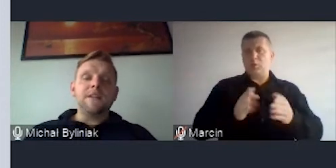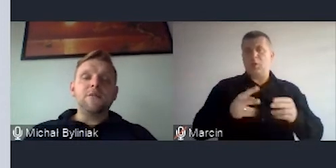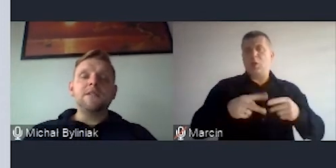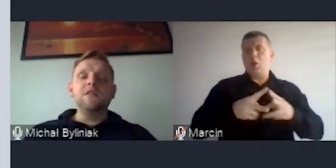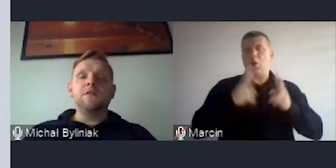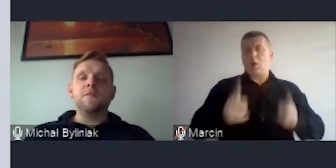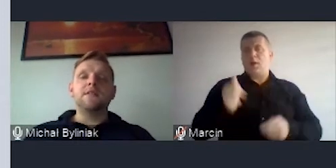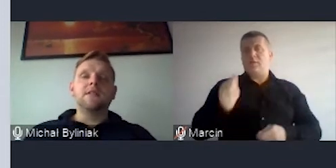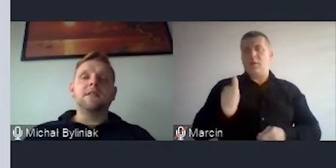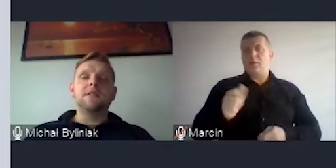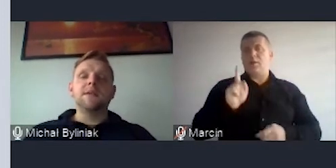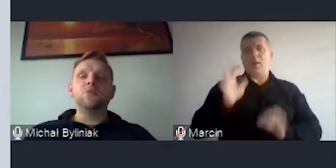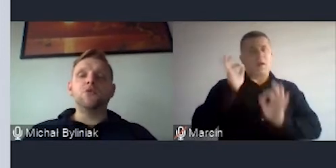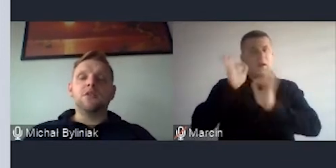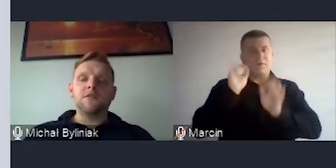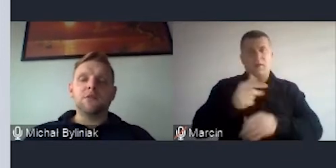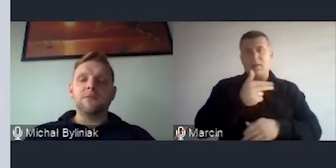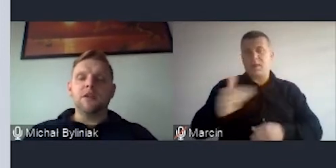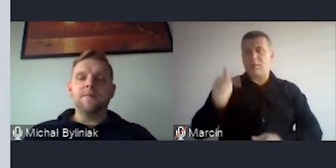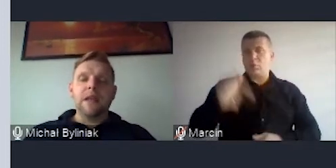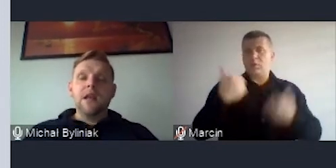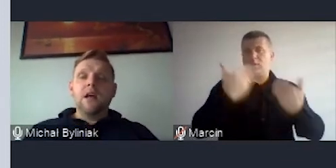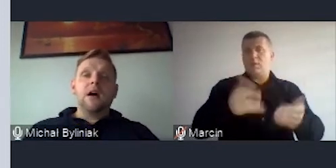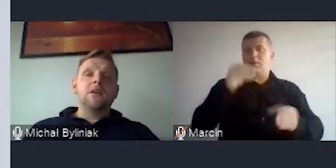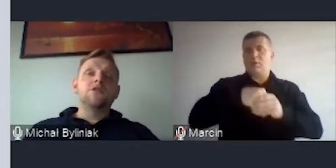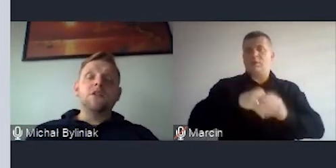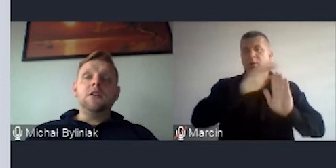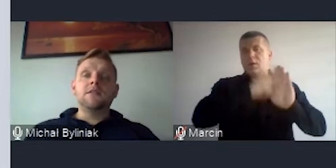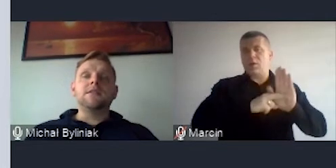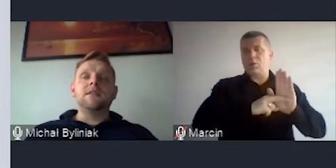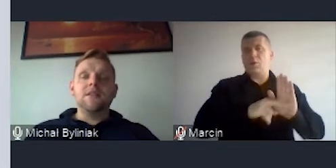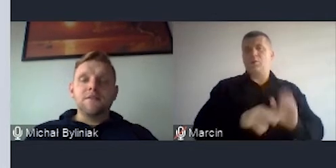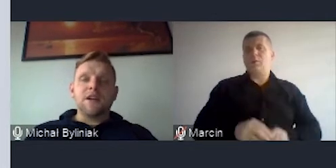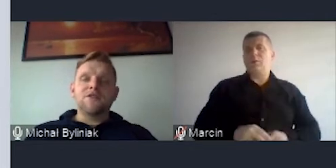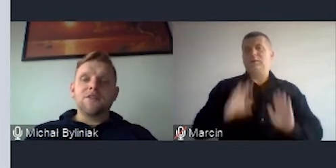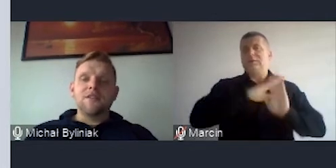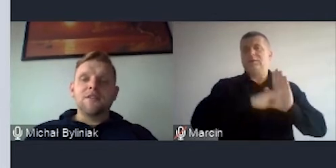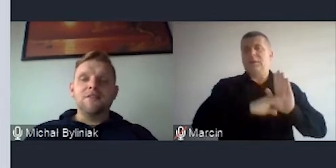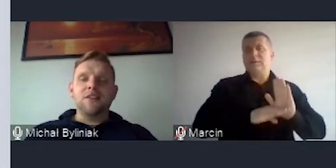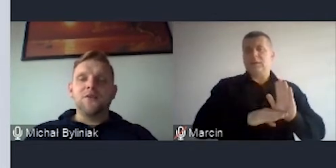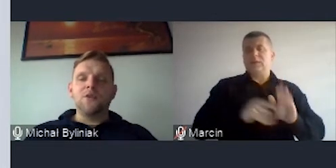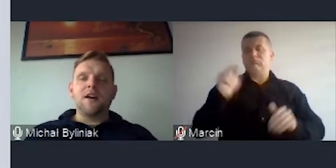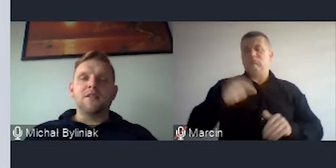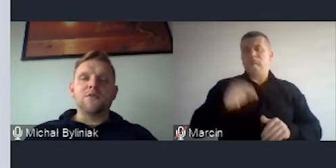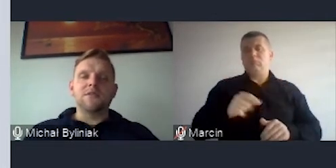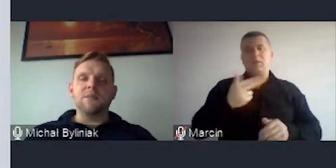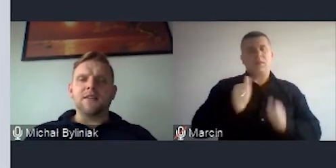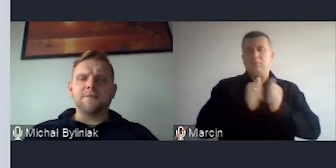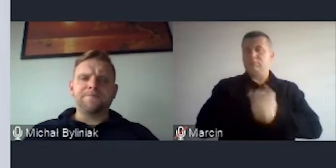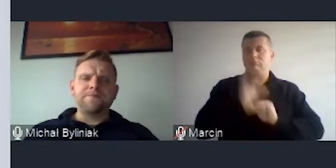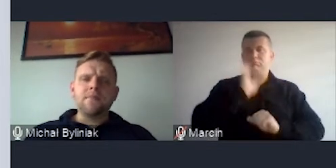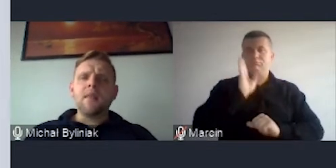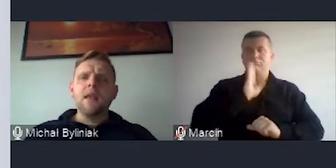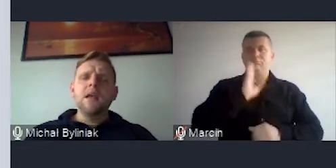natomiast informacje na ten temat musi dać w regulaminie, czyli zasady gry w trakcie gry nie ulegają zmianie.